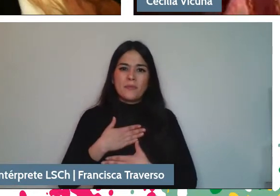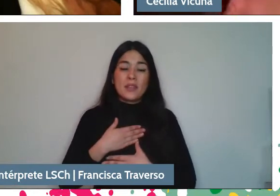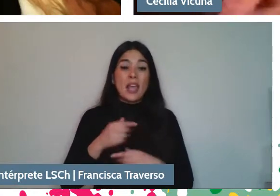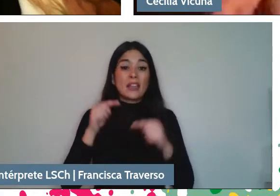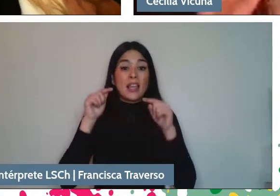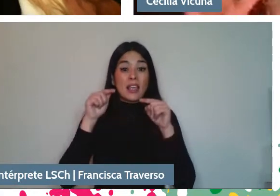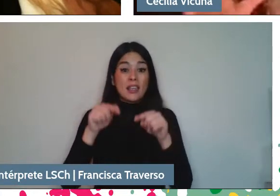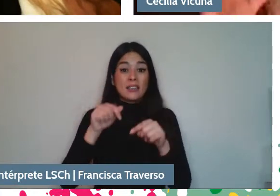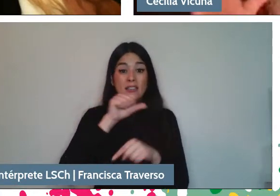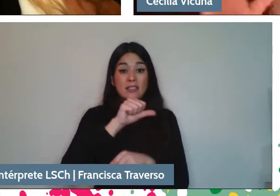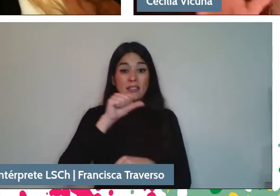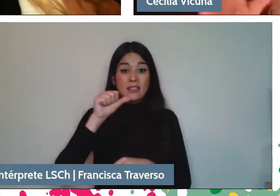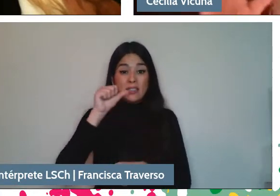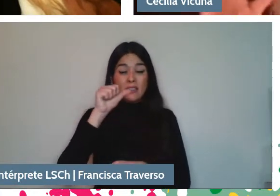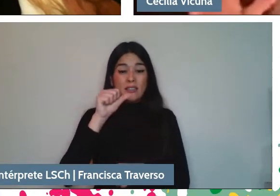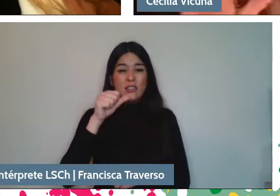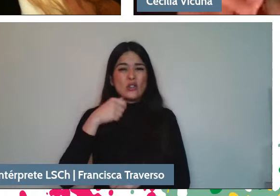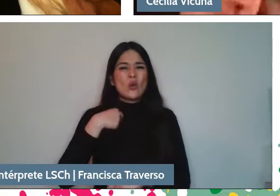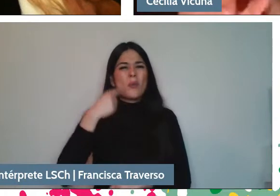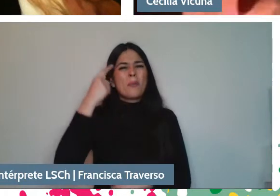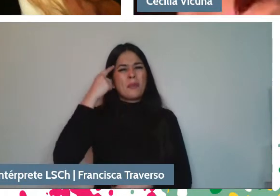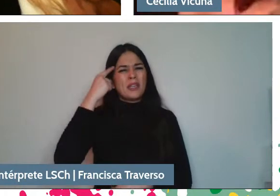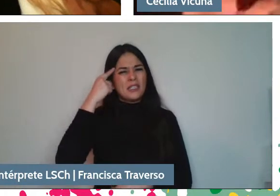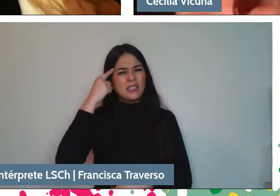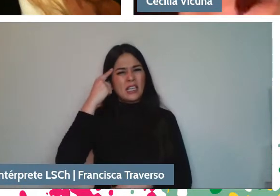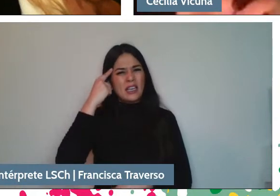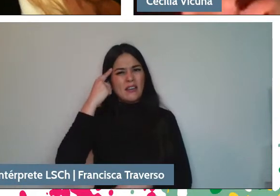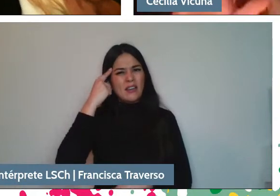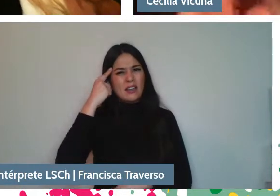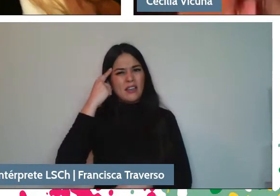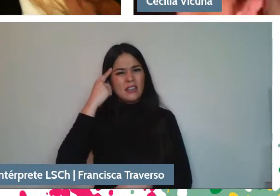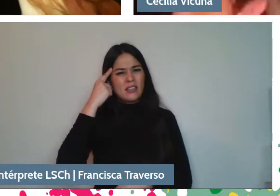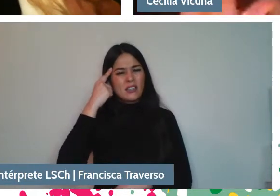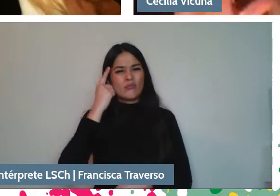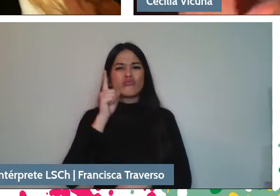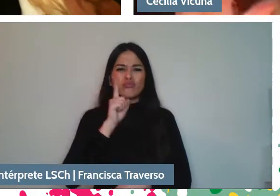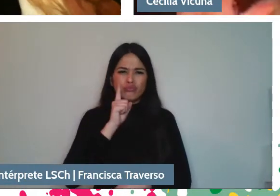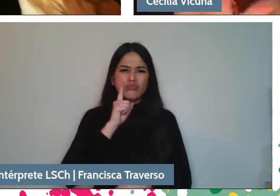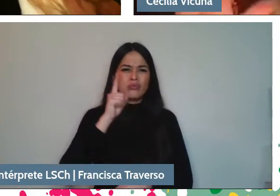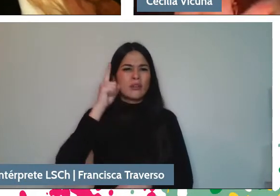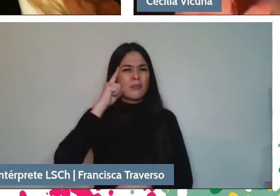yo pensaba que yo tenía pensamientos que yo pensaba, sentía tales cosas,